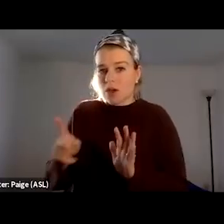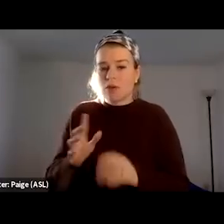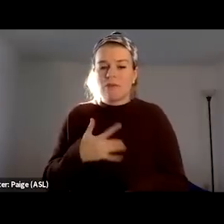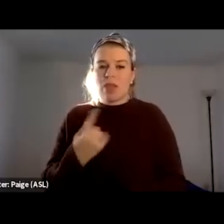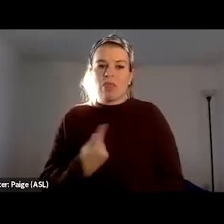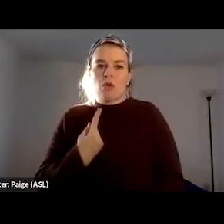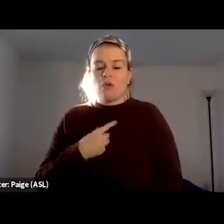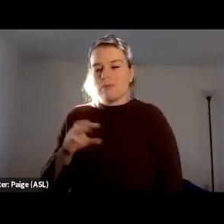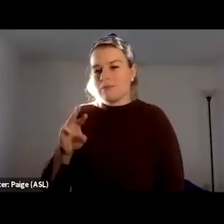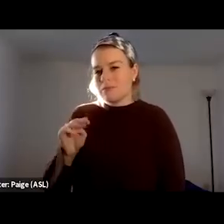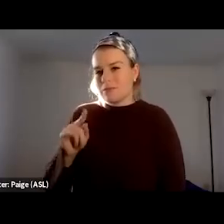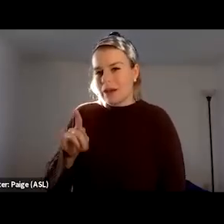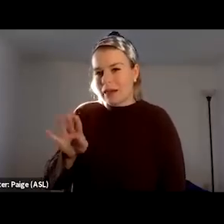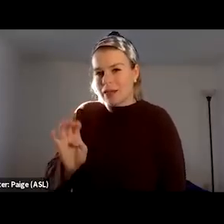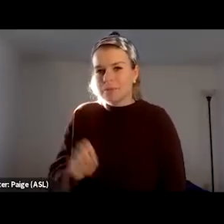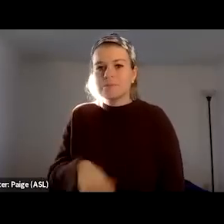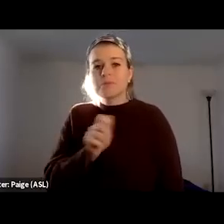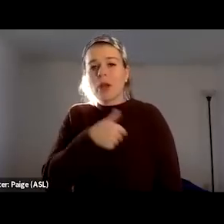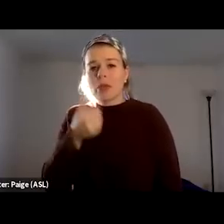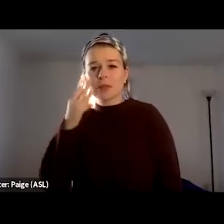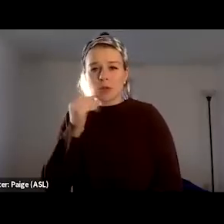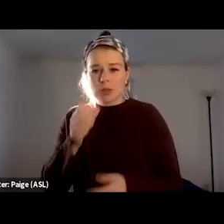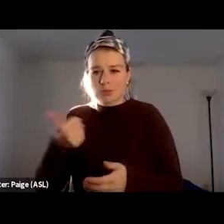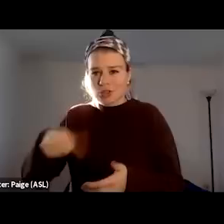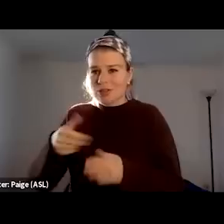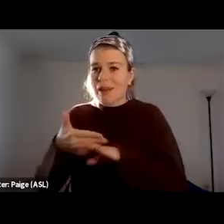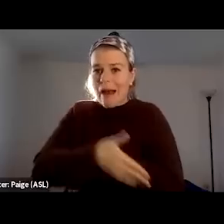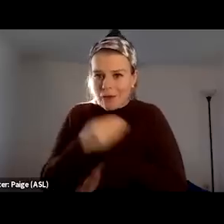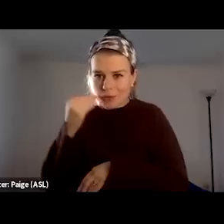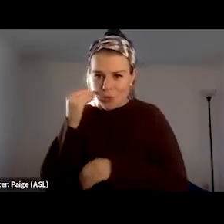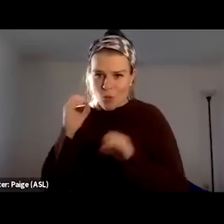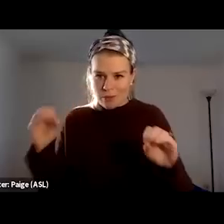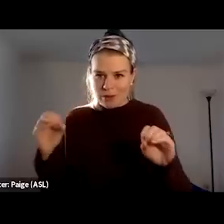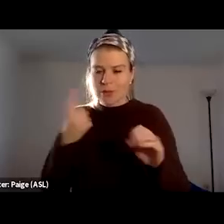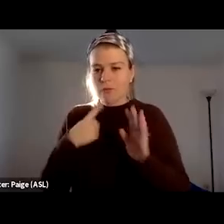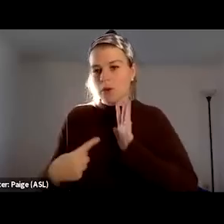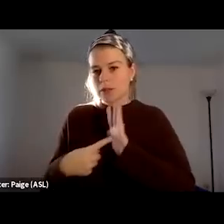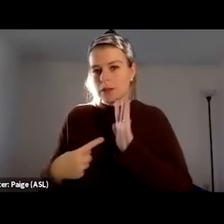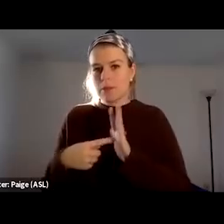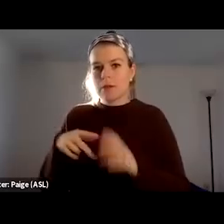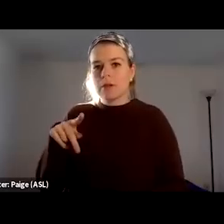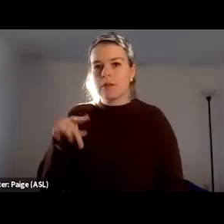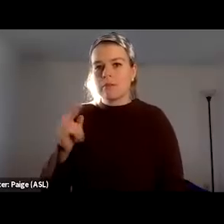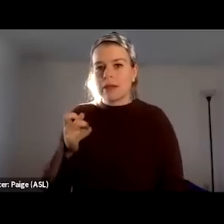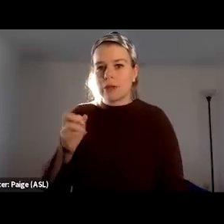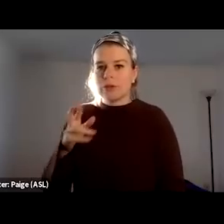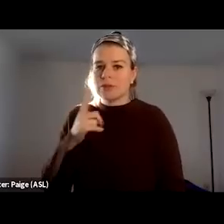Otros experimentan el rechazo de las conexiones familiares después de quedarse sin hogar. Por ejemplo, la propia hermana de Peter le dijo: